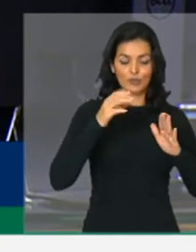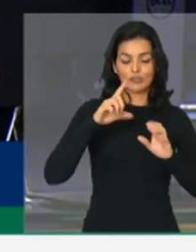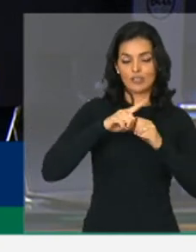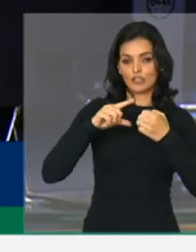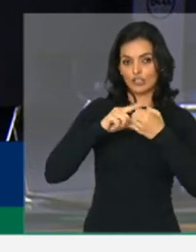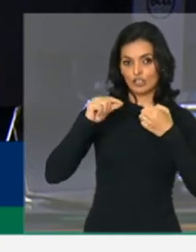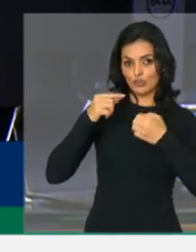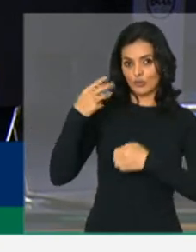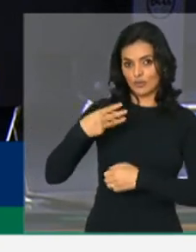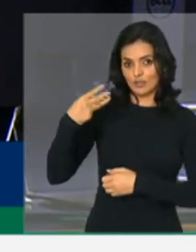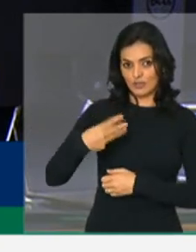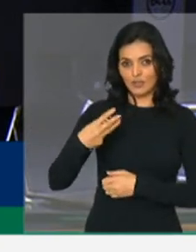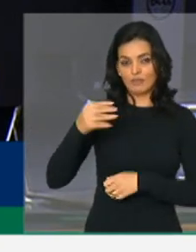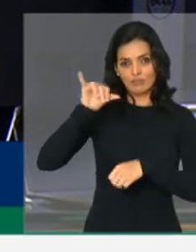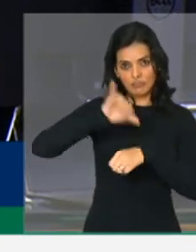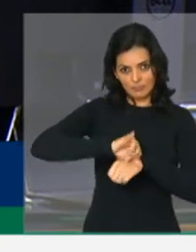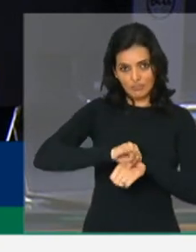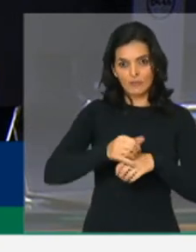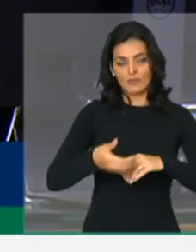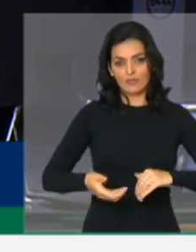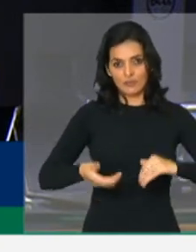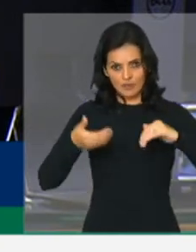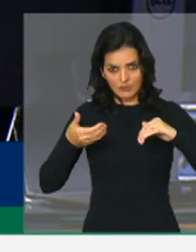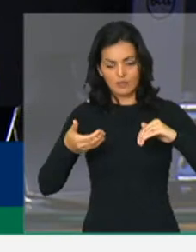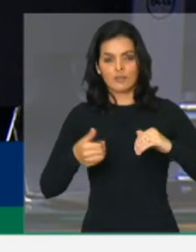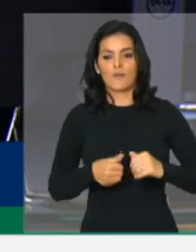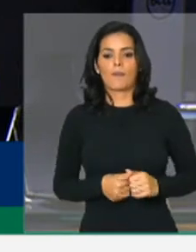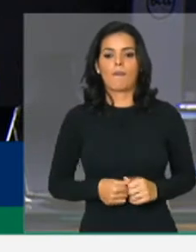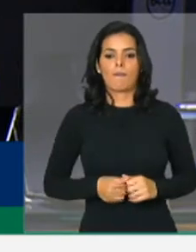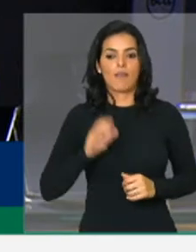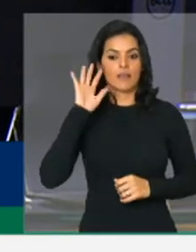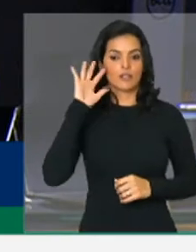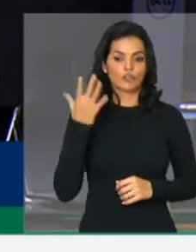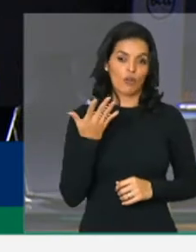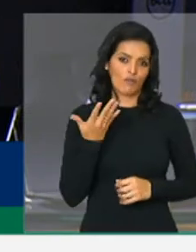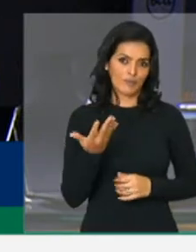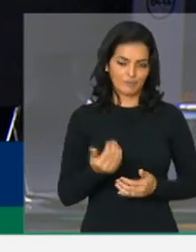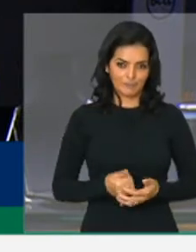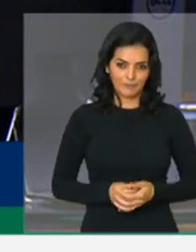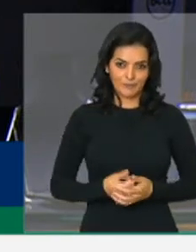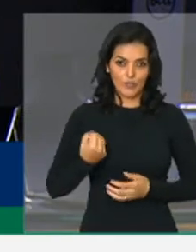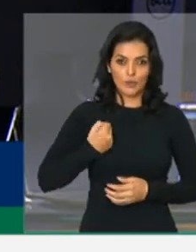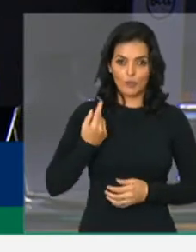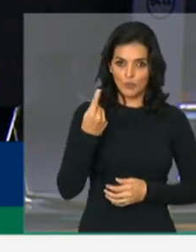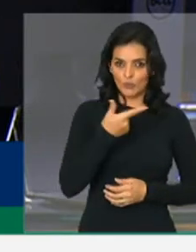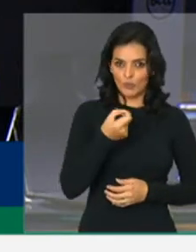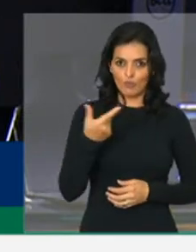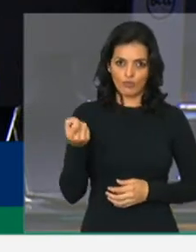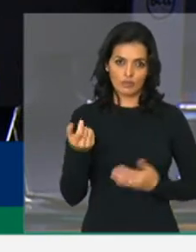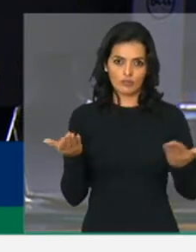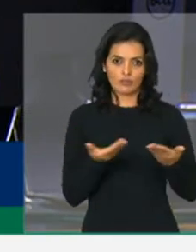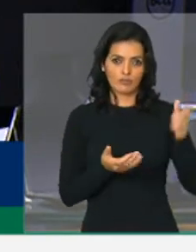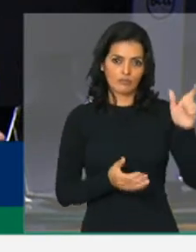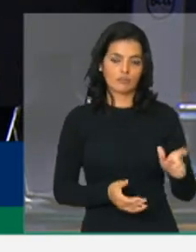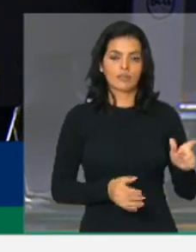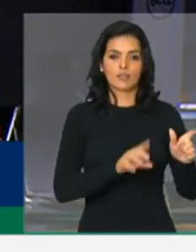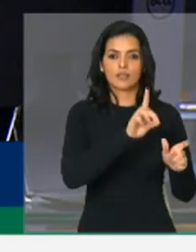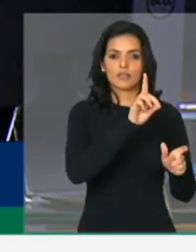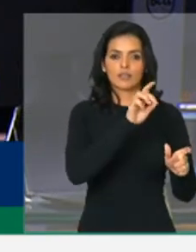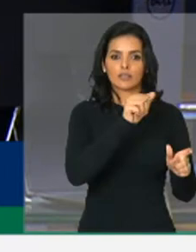A MEDIDA PROVISÓRIA 1017. -- [DEPUTADO]: AGRADECER AO PRESIDENTE ARTHUR LIRA CONFIANÇA QUE ME DEVOTOU TRAZER PARA ESSE PLENÁRIO RELATÓRIO DE UMA MEDIDA TÃO IMPORTANTE PRO NORDESTE, PRO